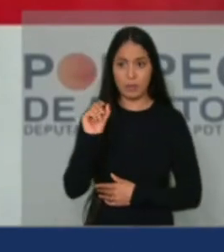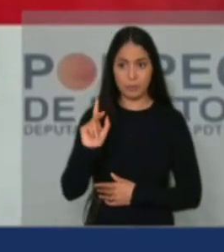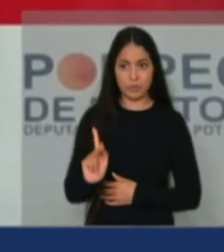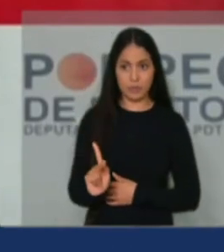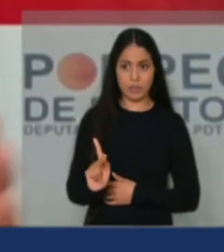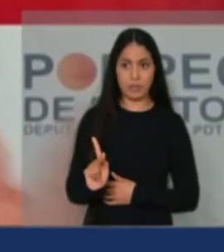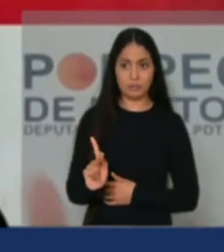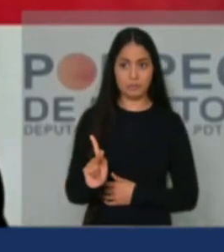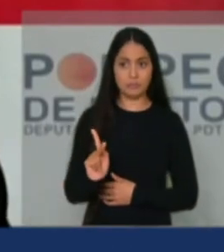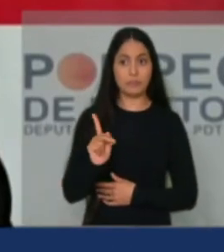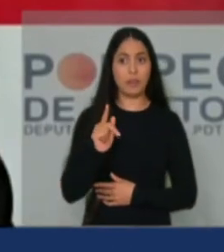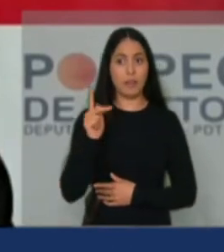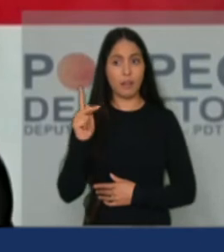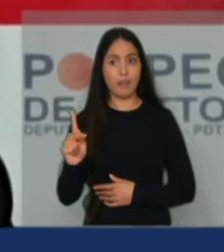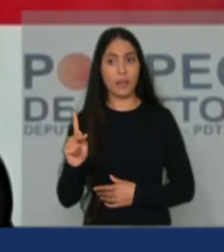APOSENTAR, E VOLTAR A TRABALHAR, CONTRIBUIR COM